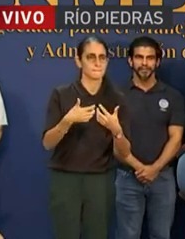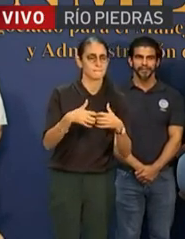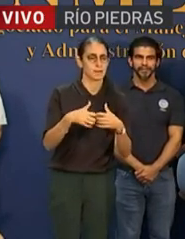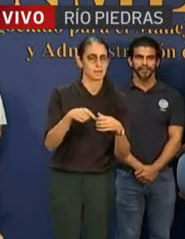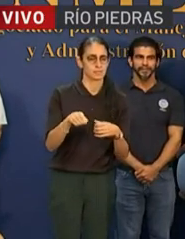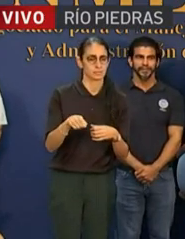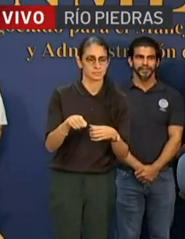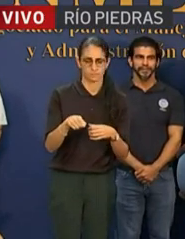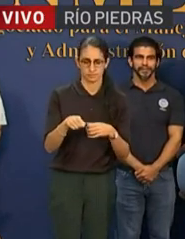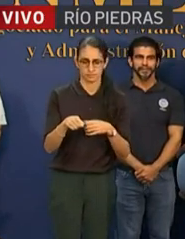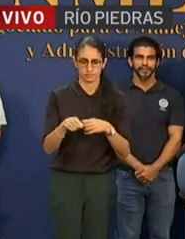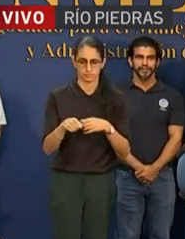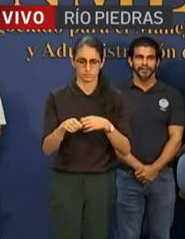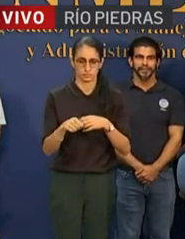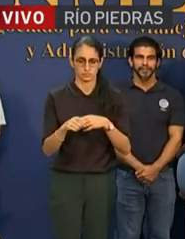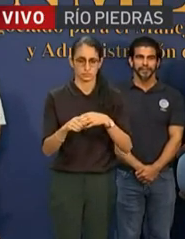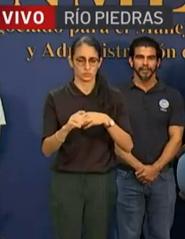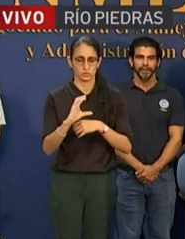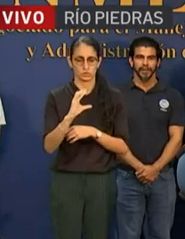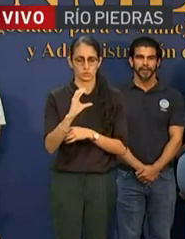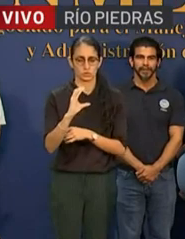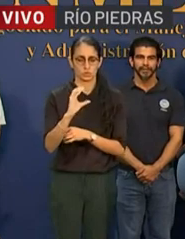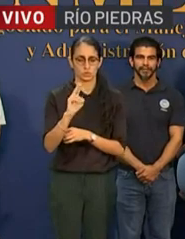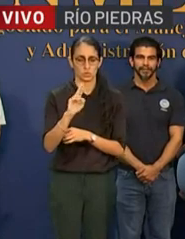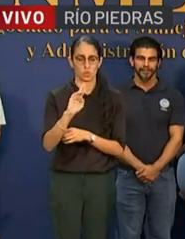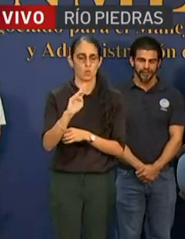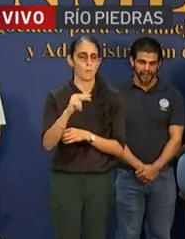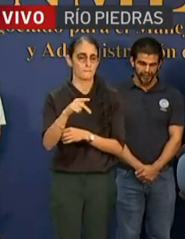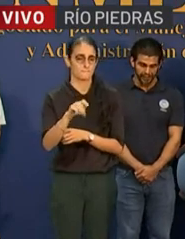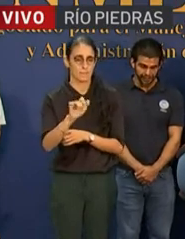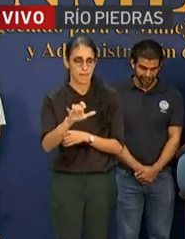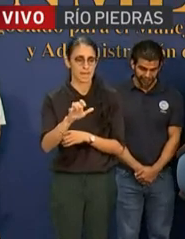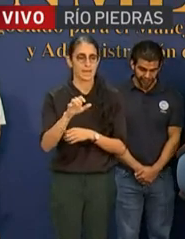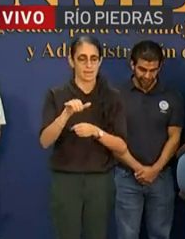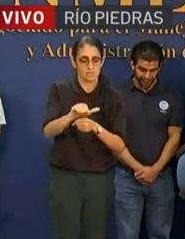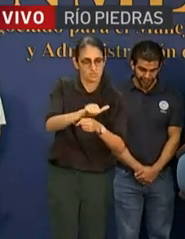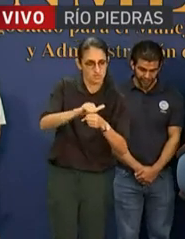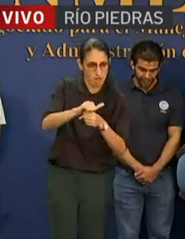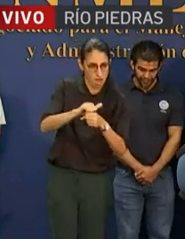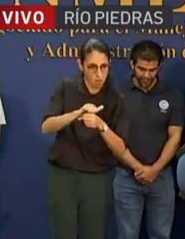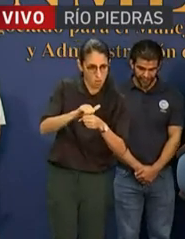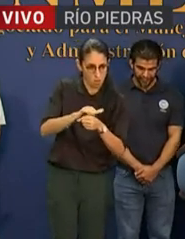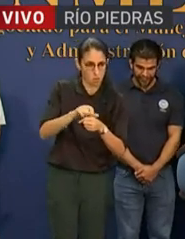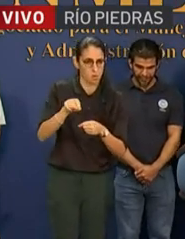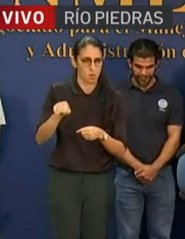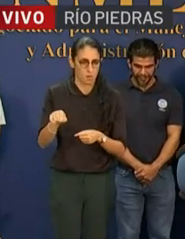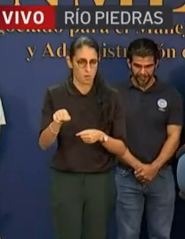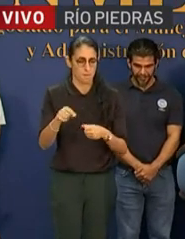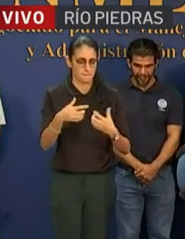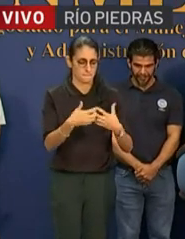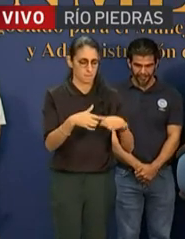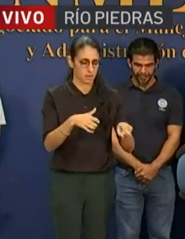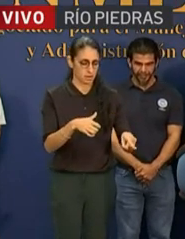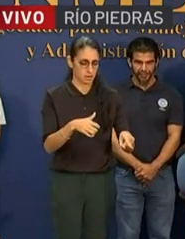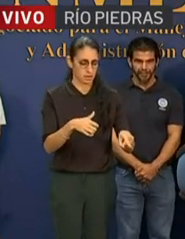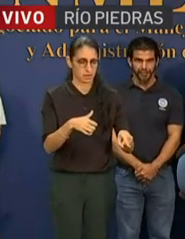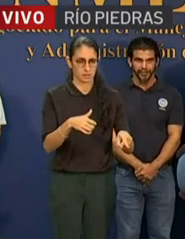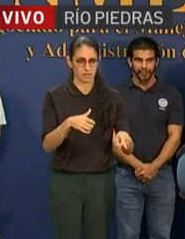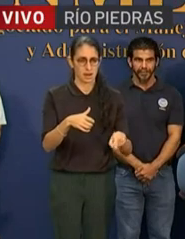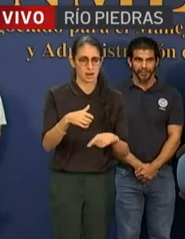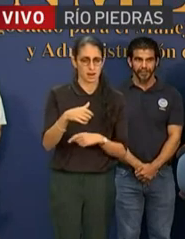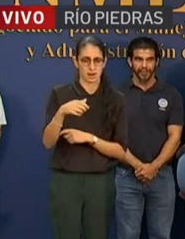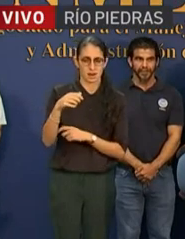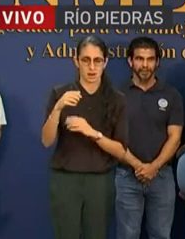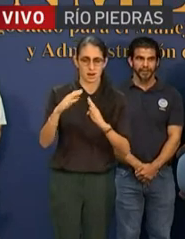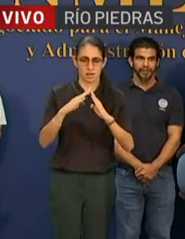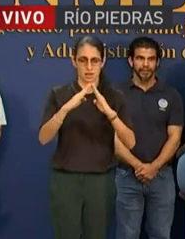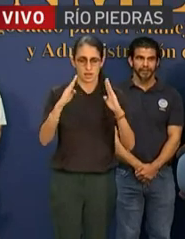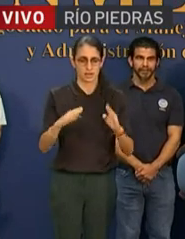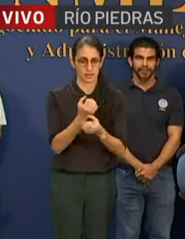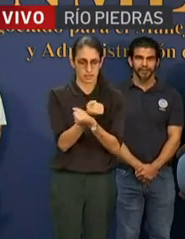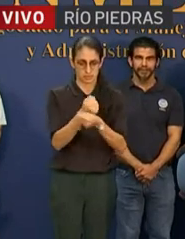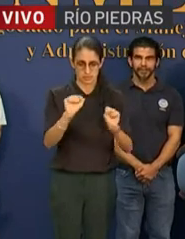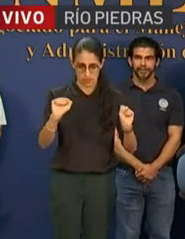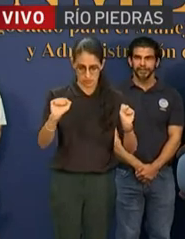PLANTA QUE TENEMOS FUERA DE